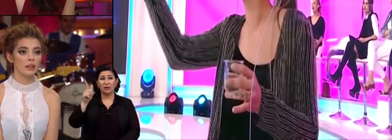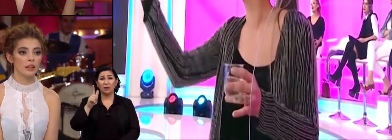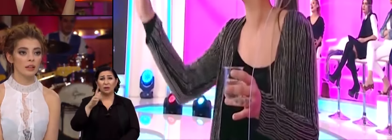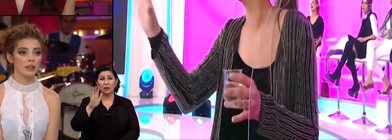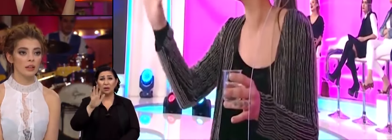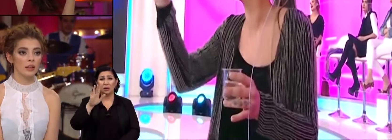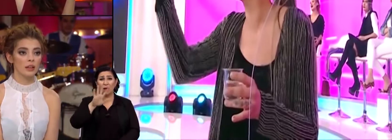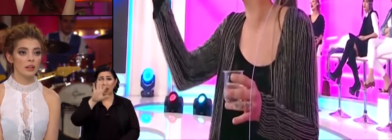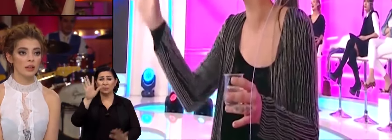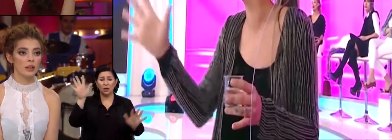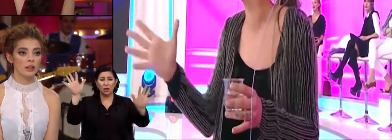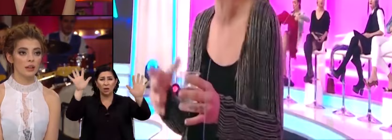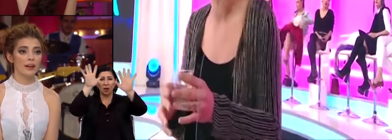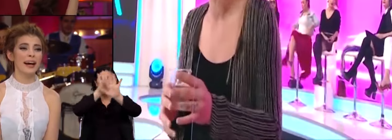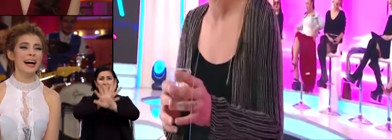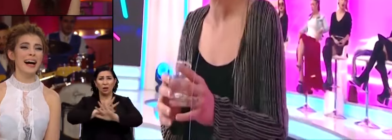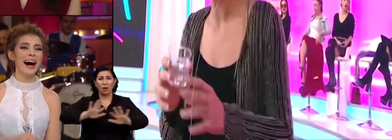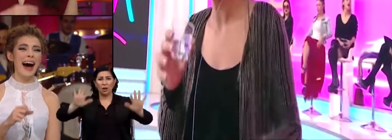sanki böyle